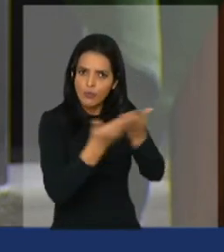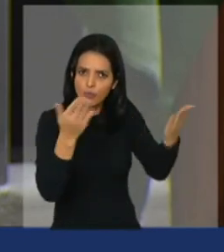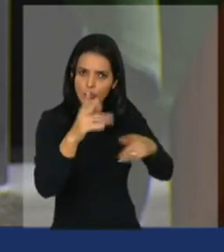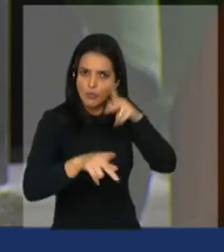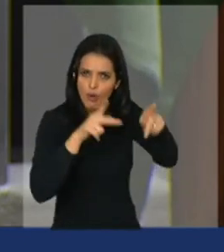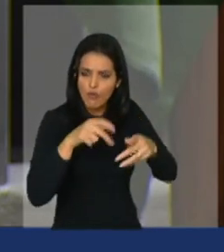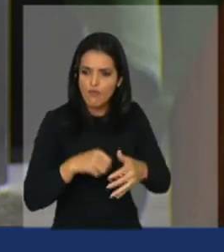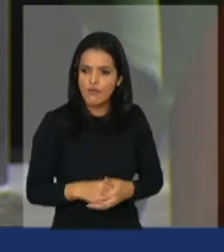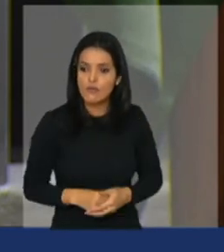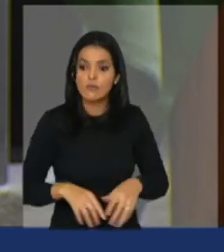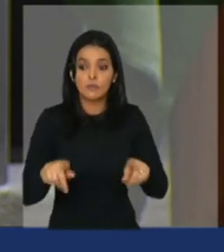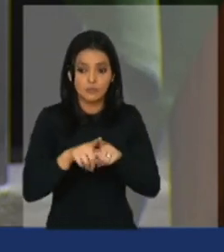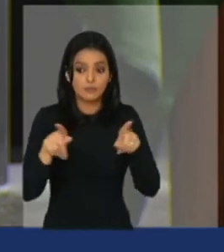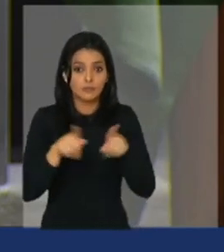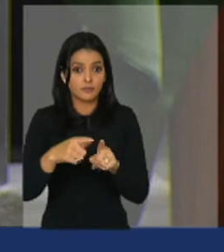DO NOSSO PAÍS É UM EXEMPLO